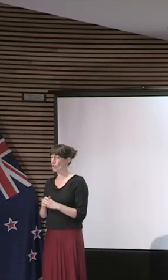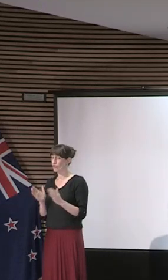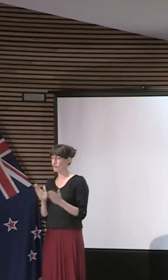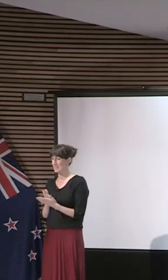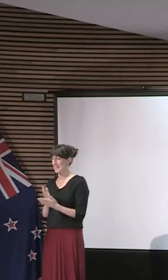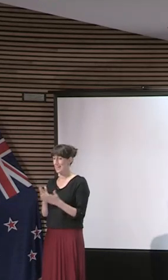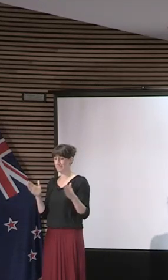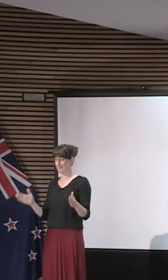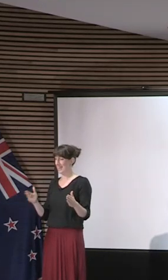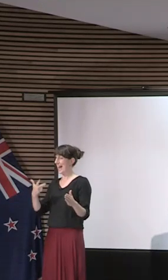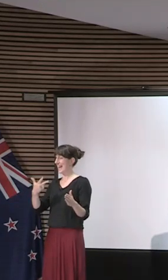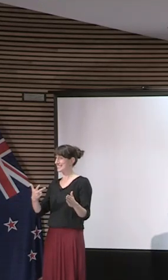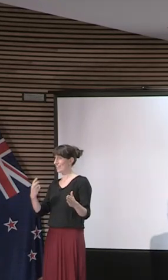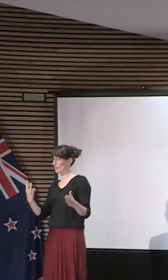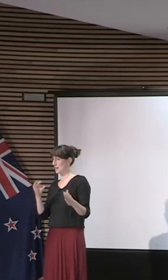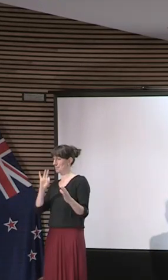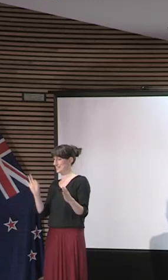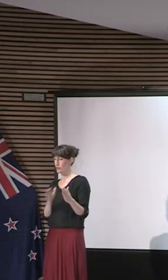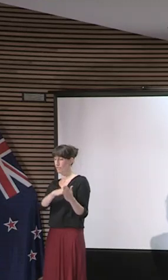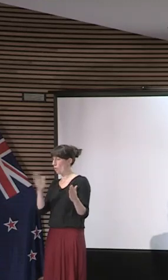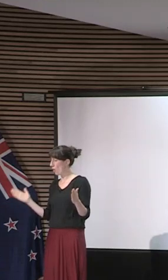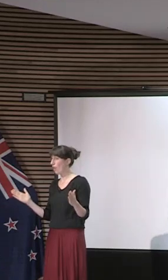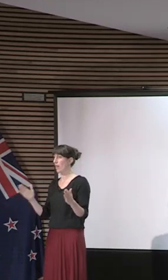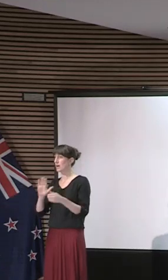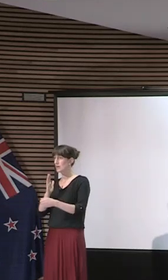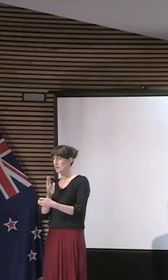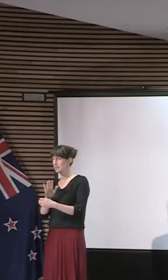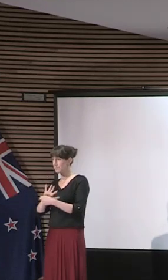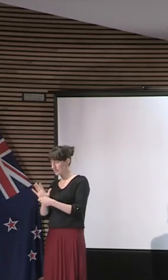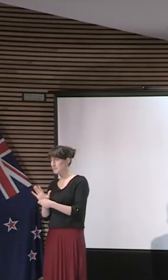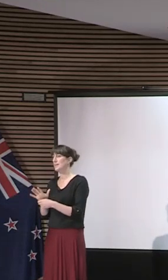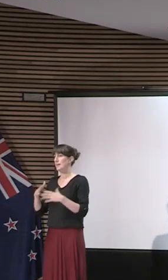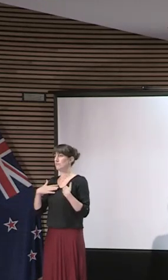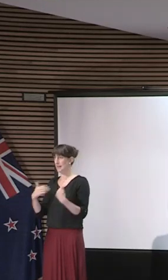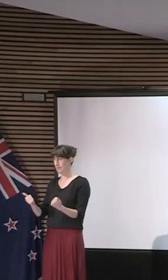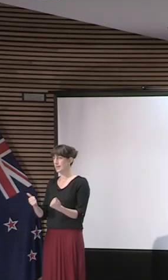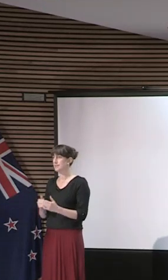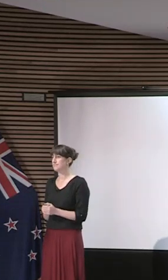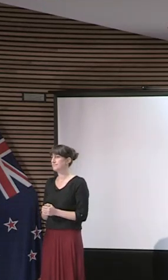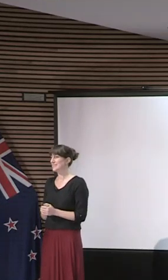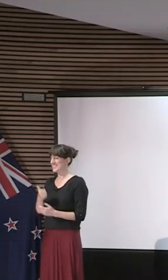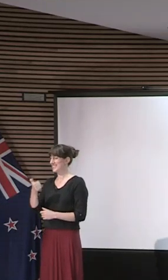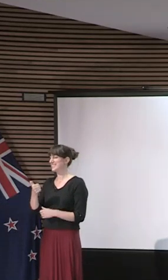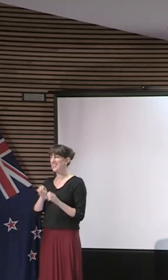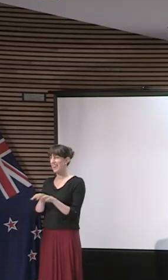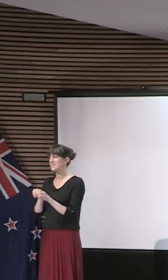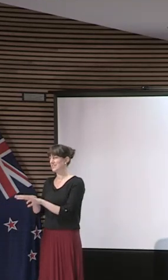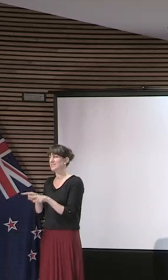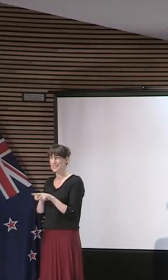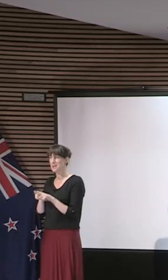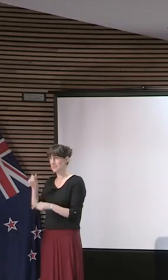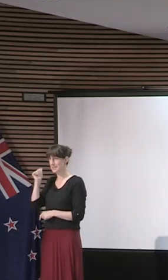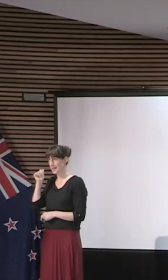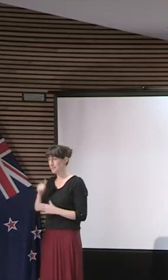kua ora mai ano. Ko te te piki